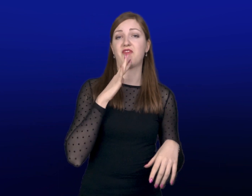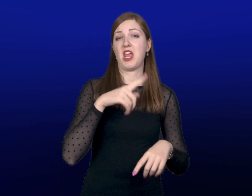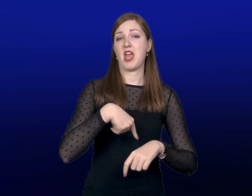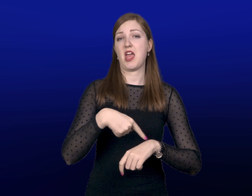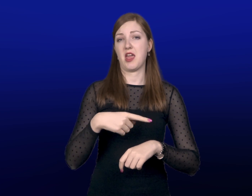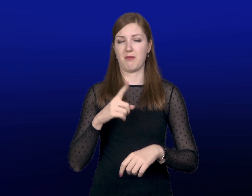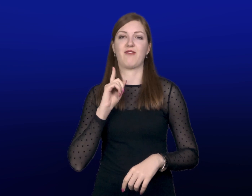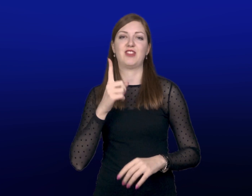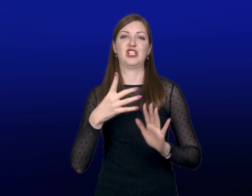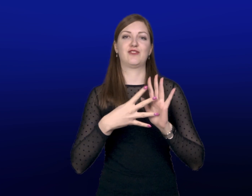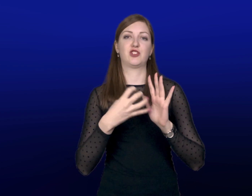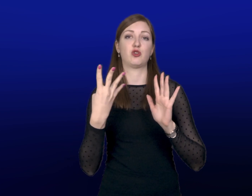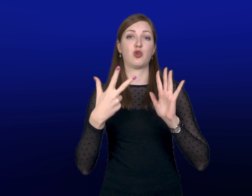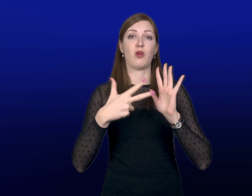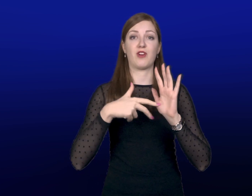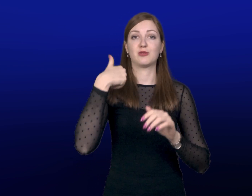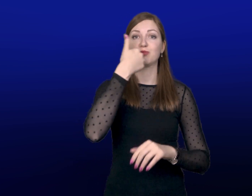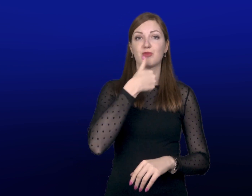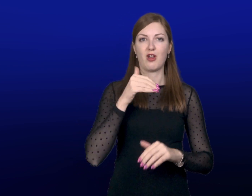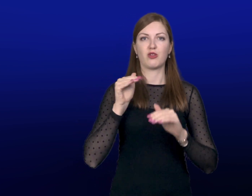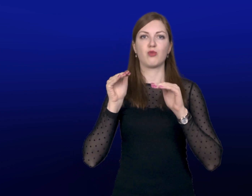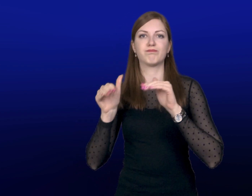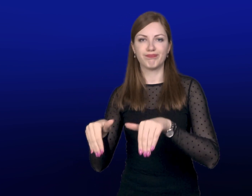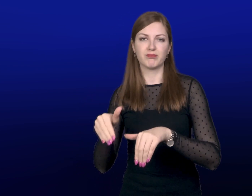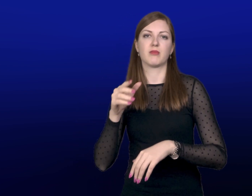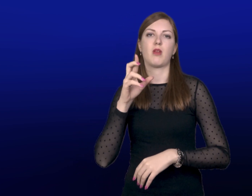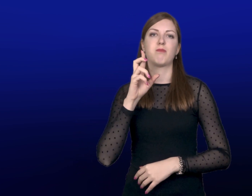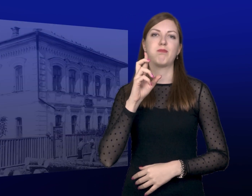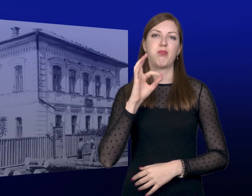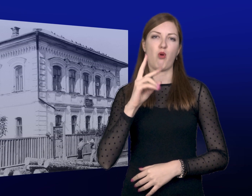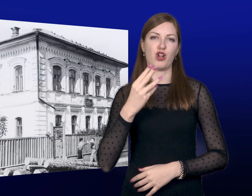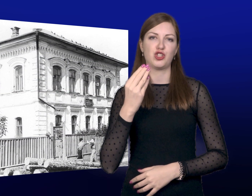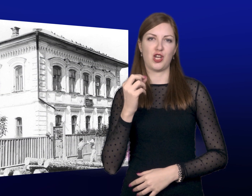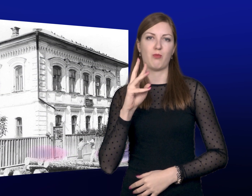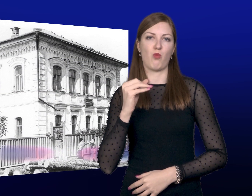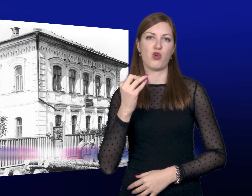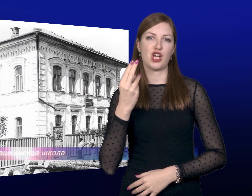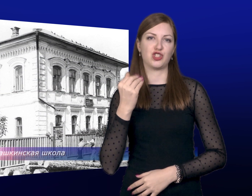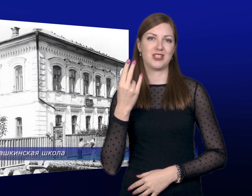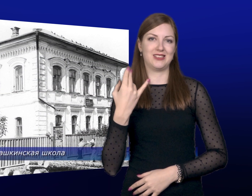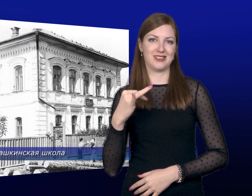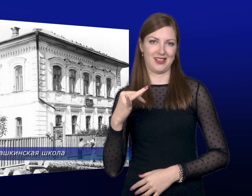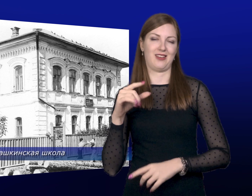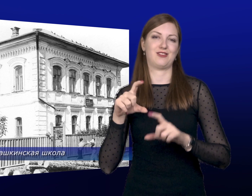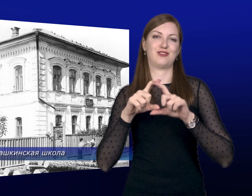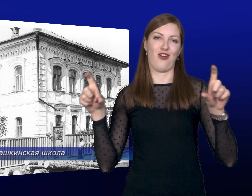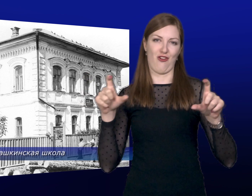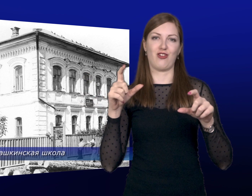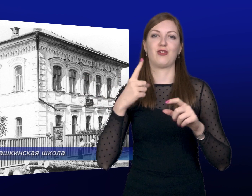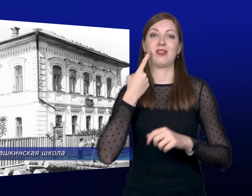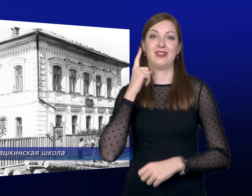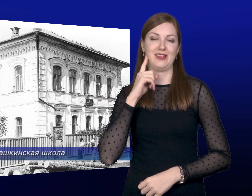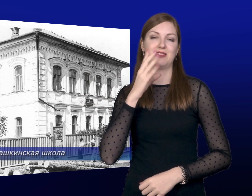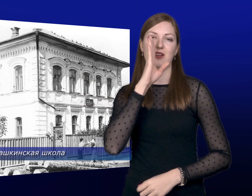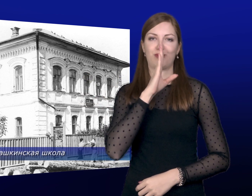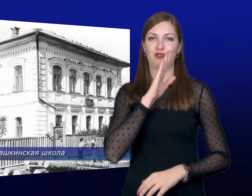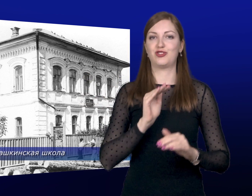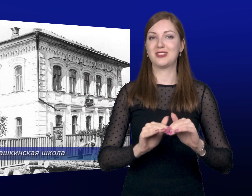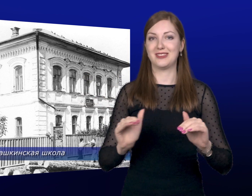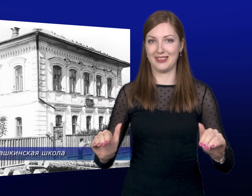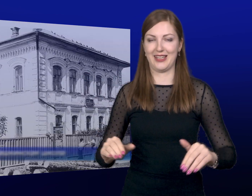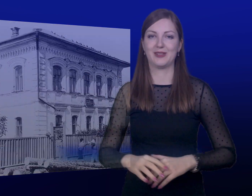затем, в 1948 году стала учиться в Больше-Мурашкинской школе глухих и слабослышащих детей.